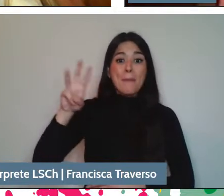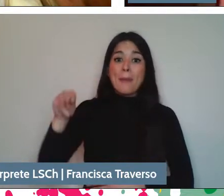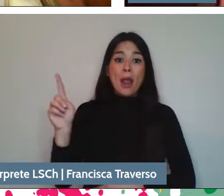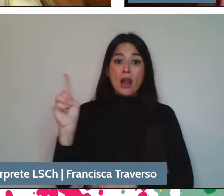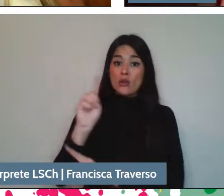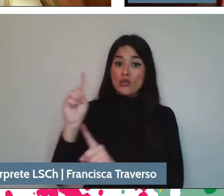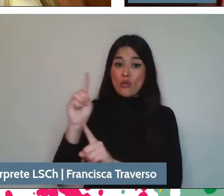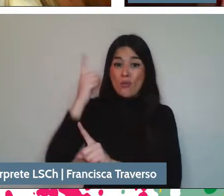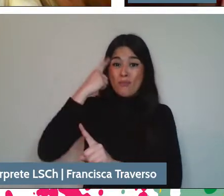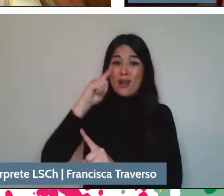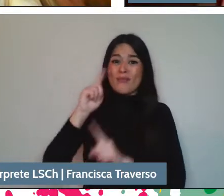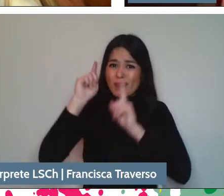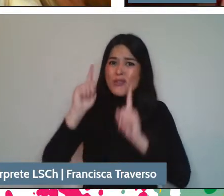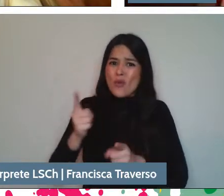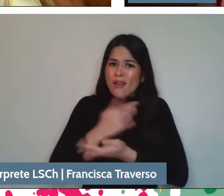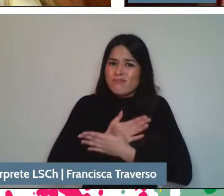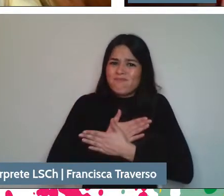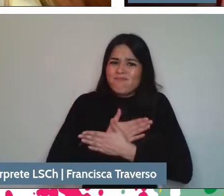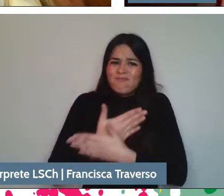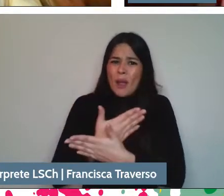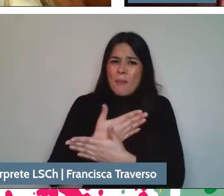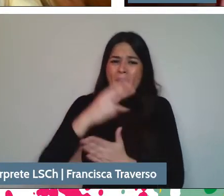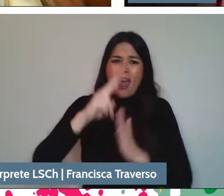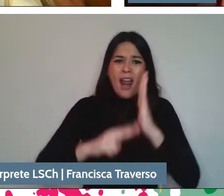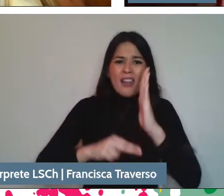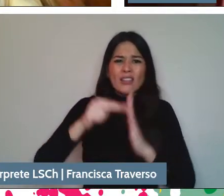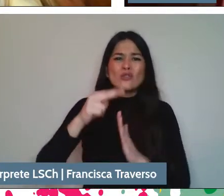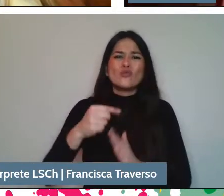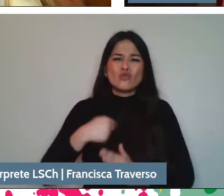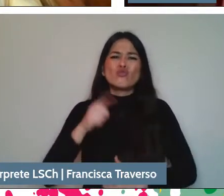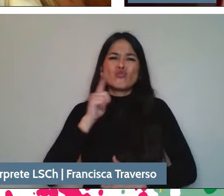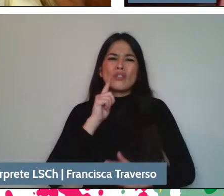Entonces, vivía en una casa llena de libros en muchos idiomas.